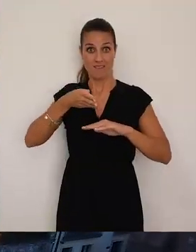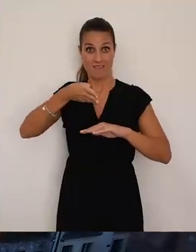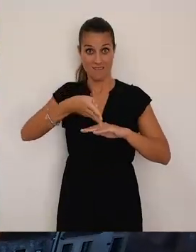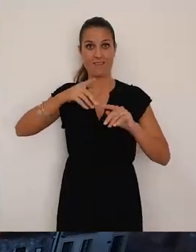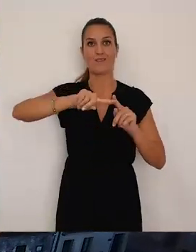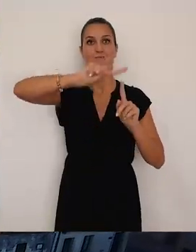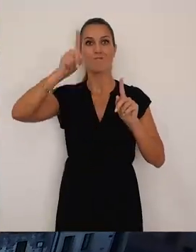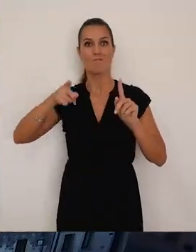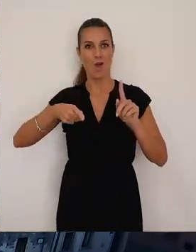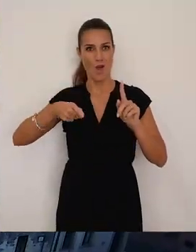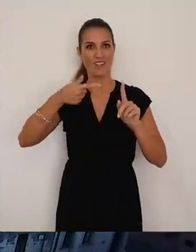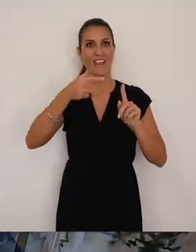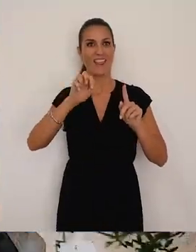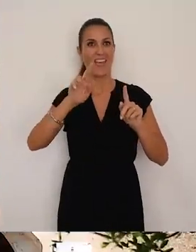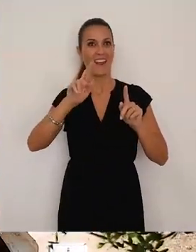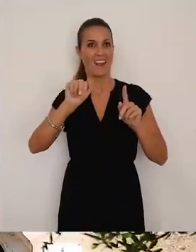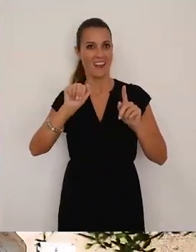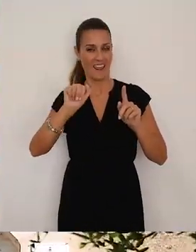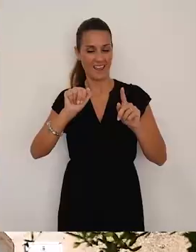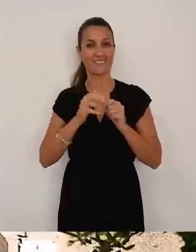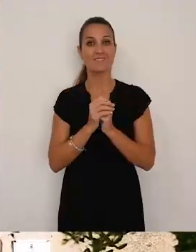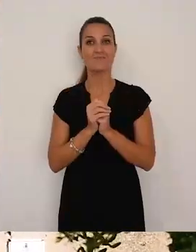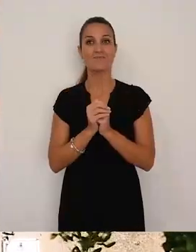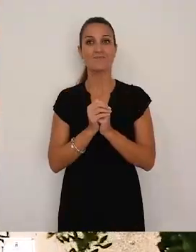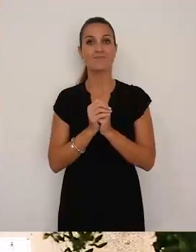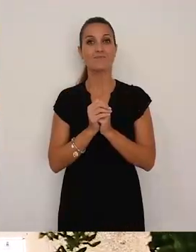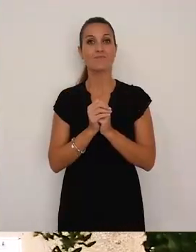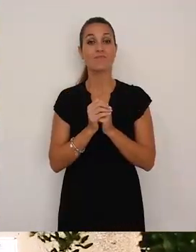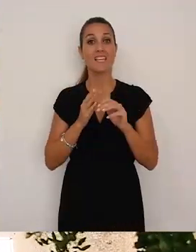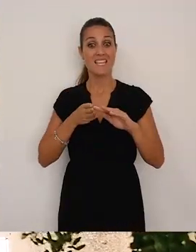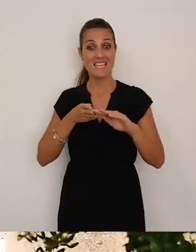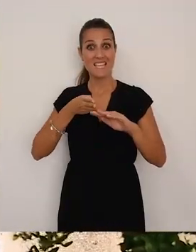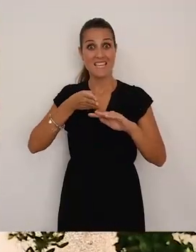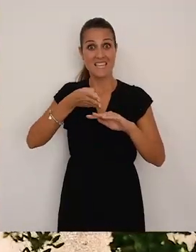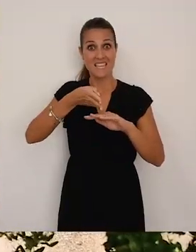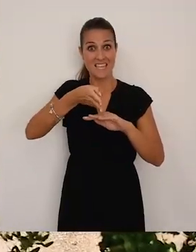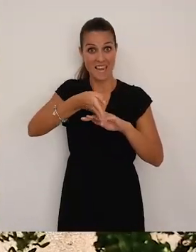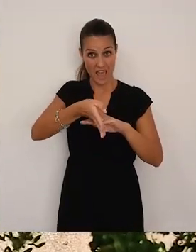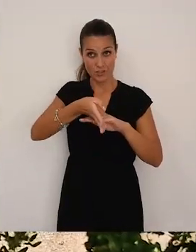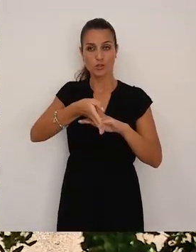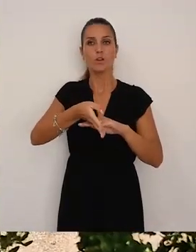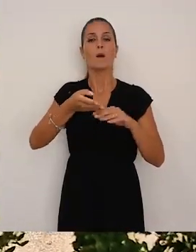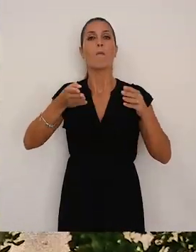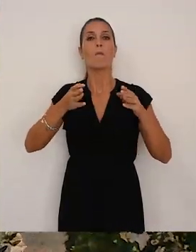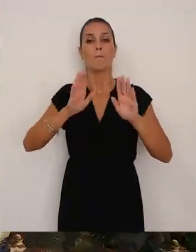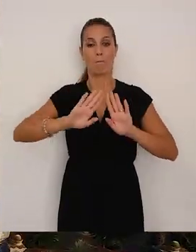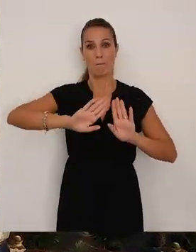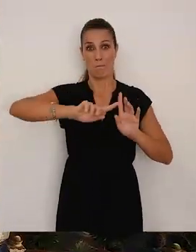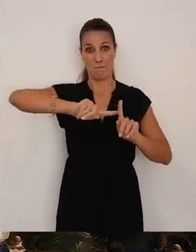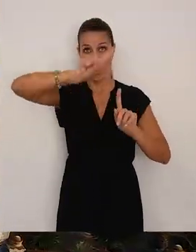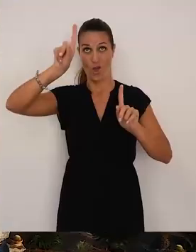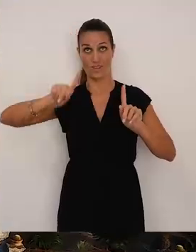varco principale del vecchio borgo castrignanese. L’ingresso si inserisce nella mole di Palazzo